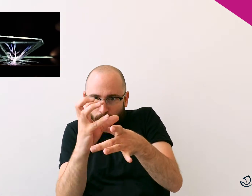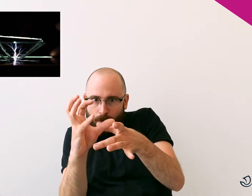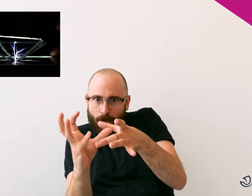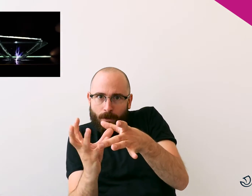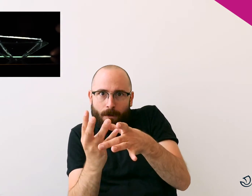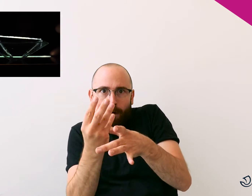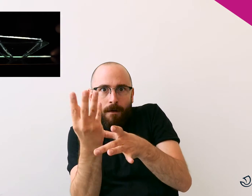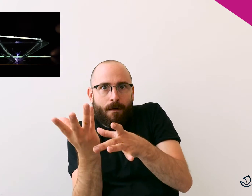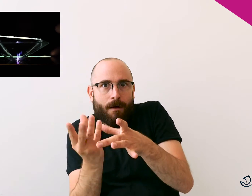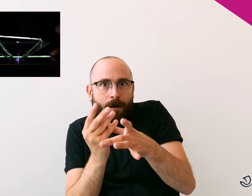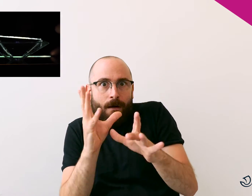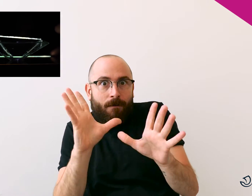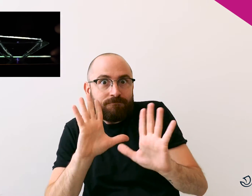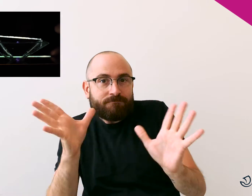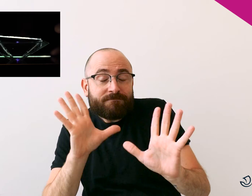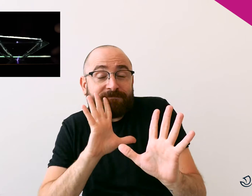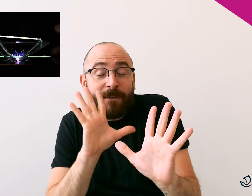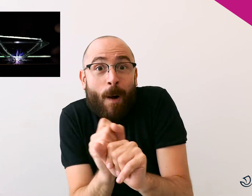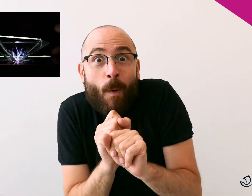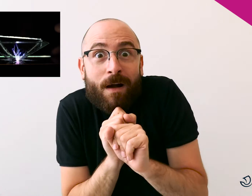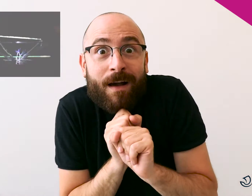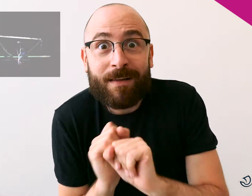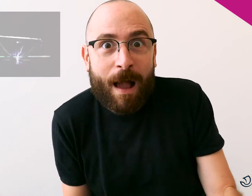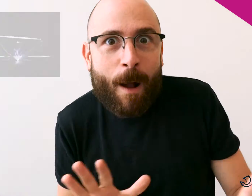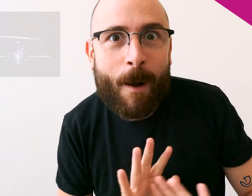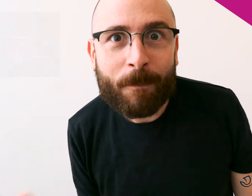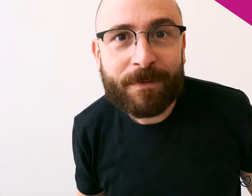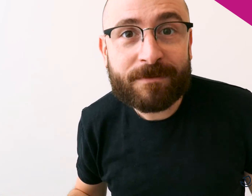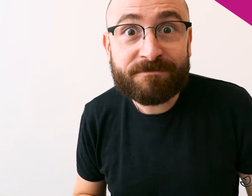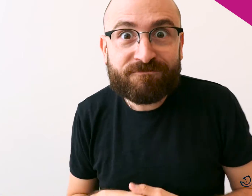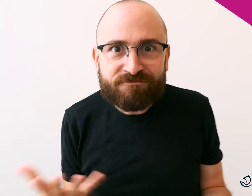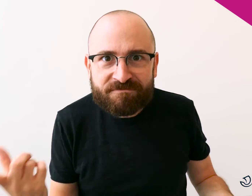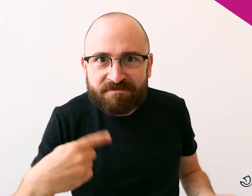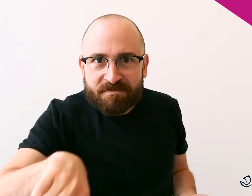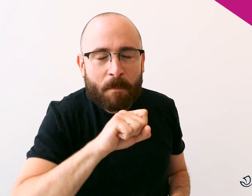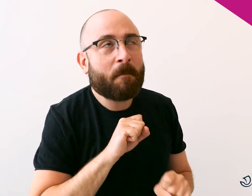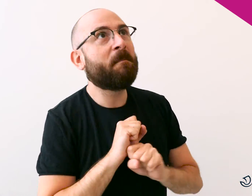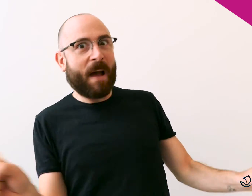Et là, la magie opère tout seule ! C'est incroyable !